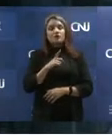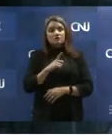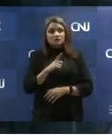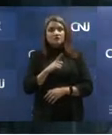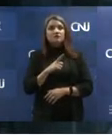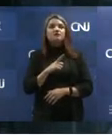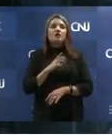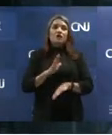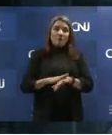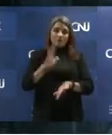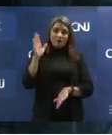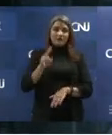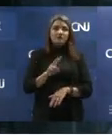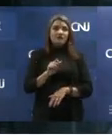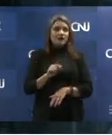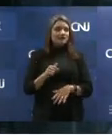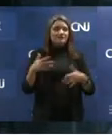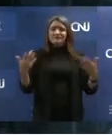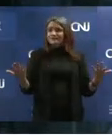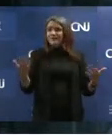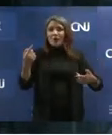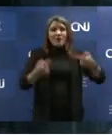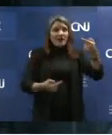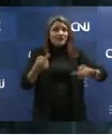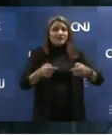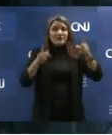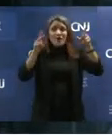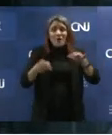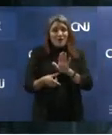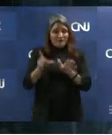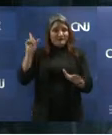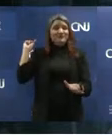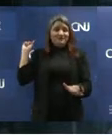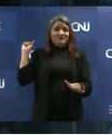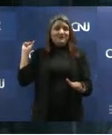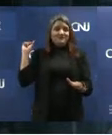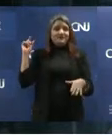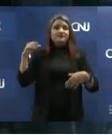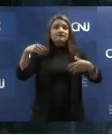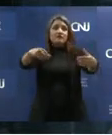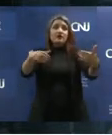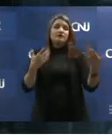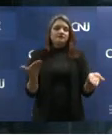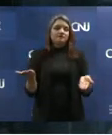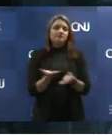E a discussão é rigorosamente a mesma. Eu concedia liminar tão somente para resguardar a eficácia útil,